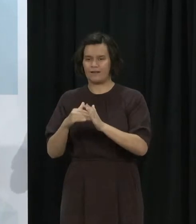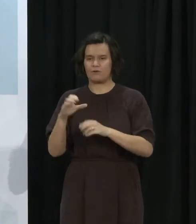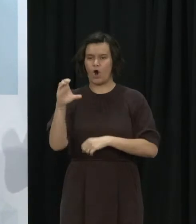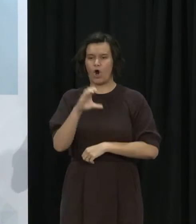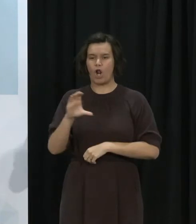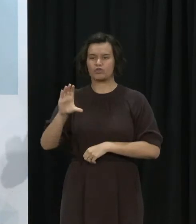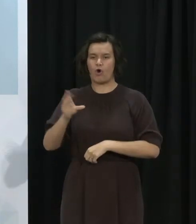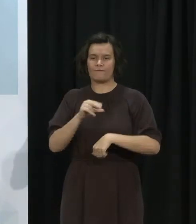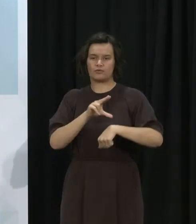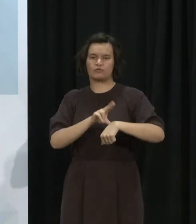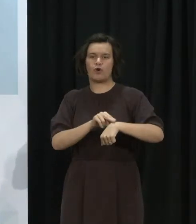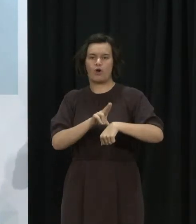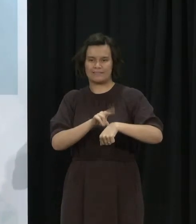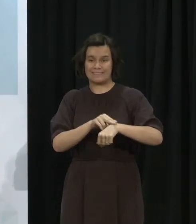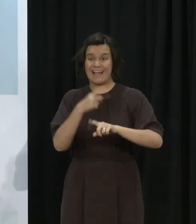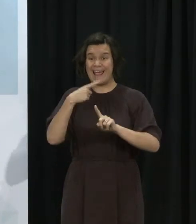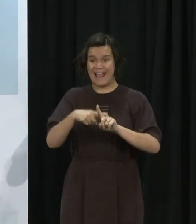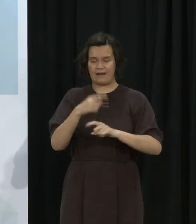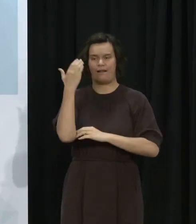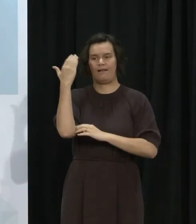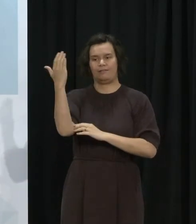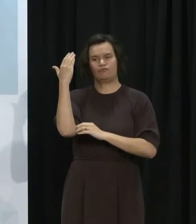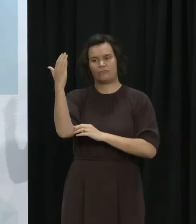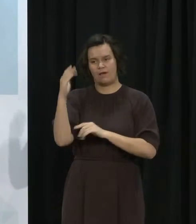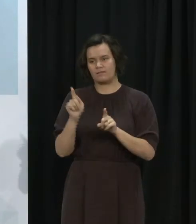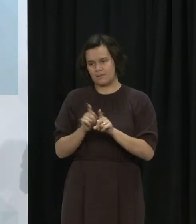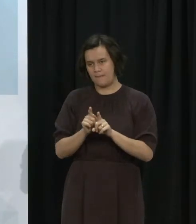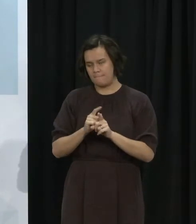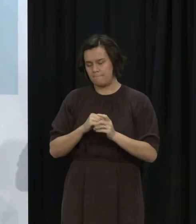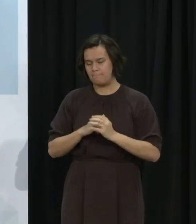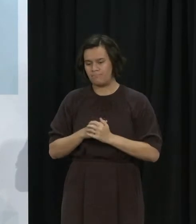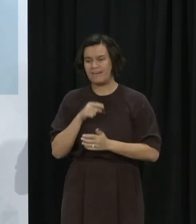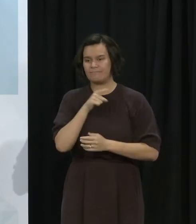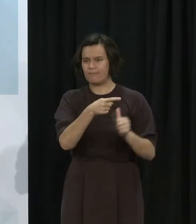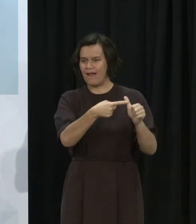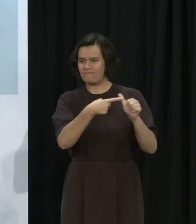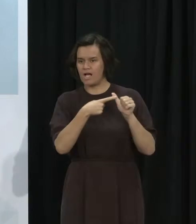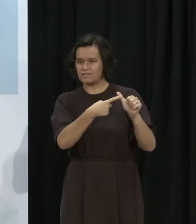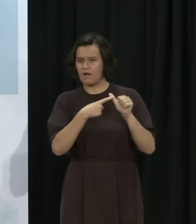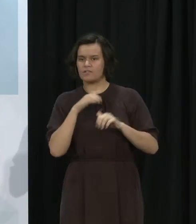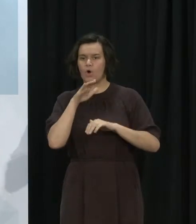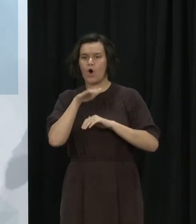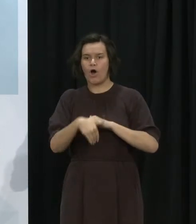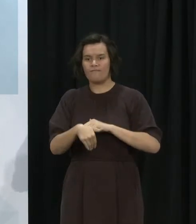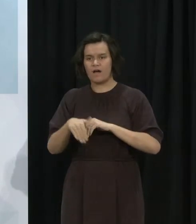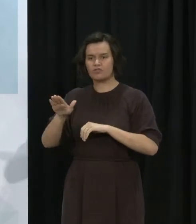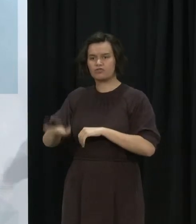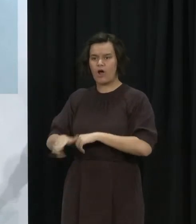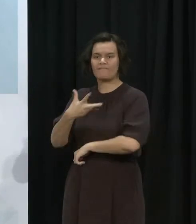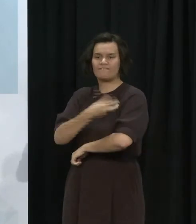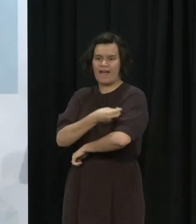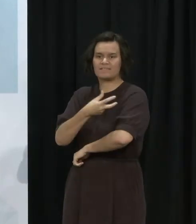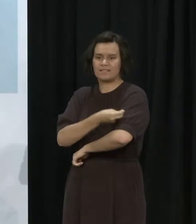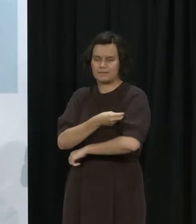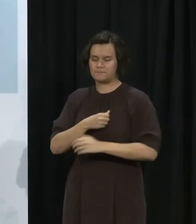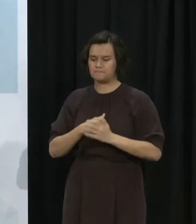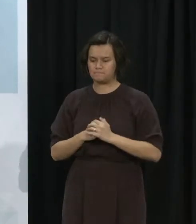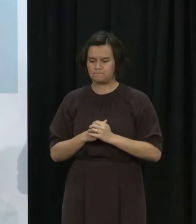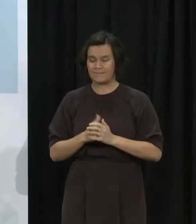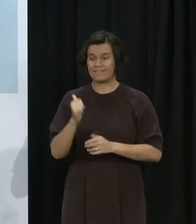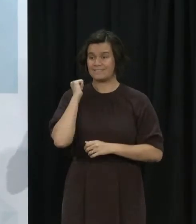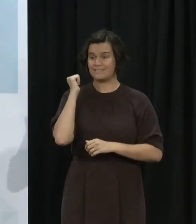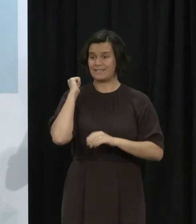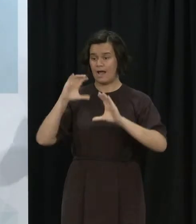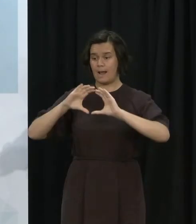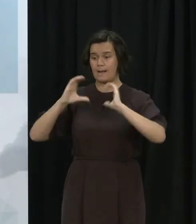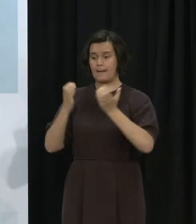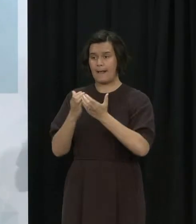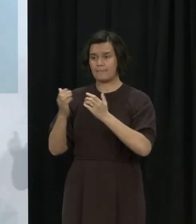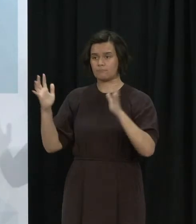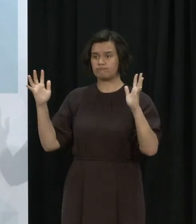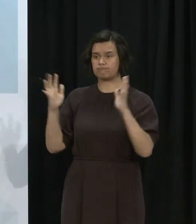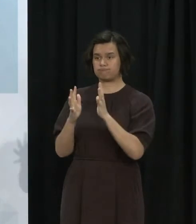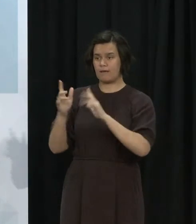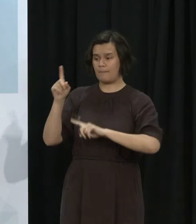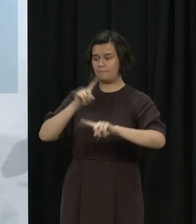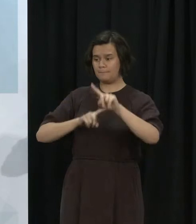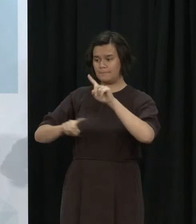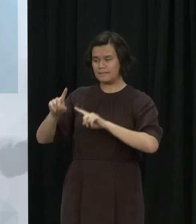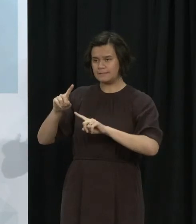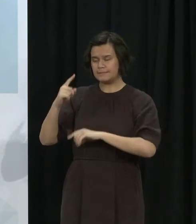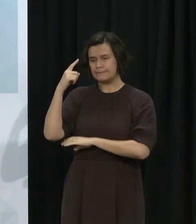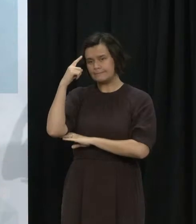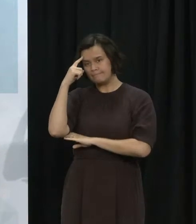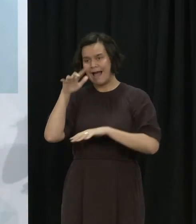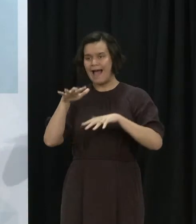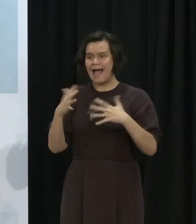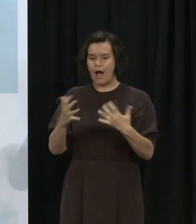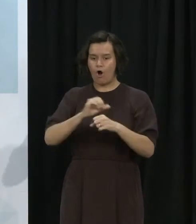tamariki ia i te hohipera o